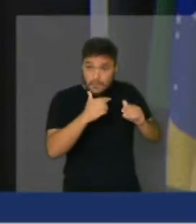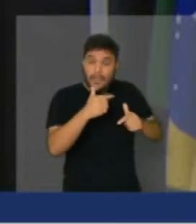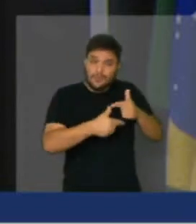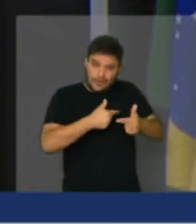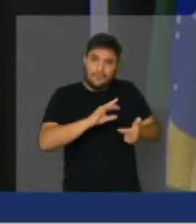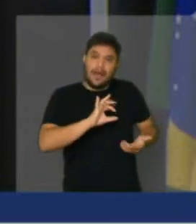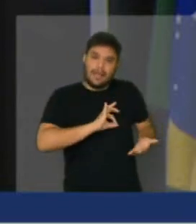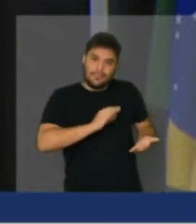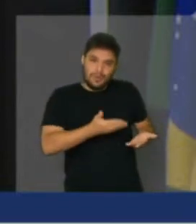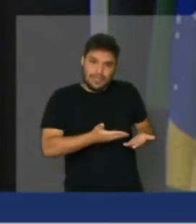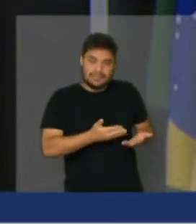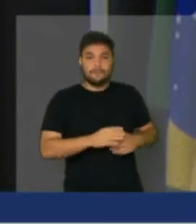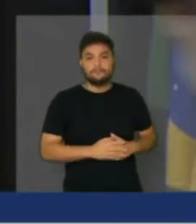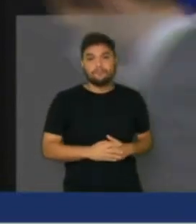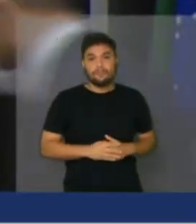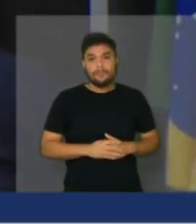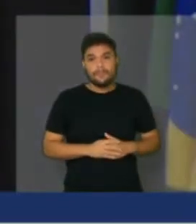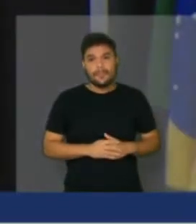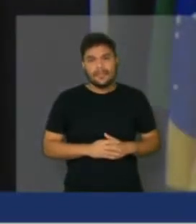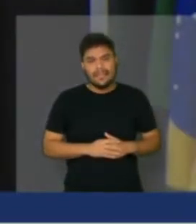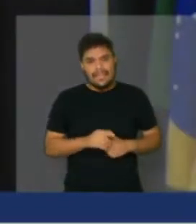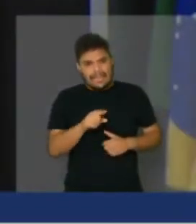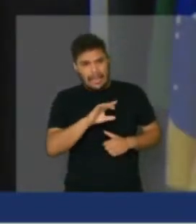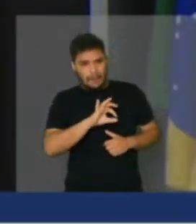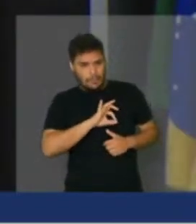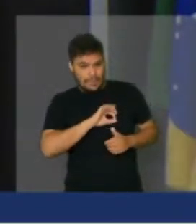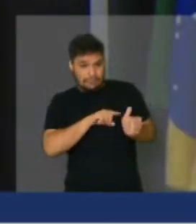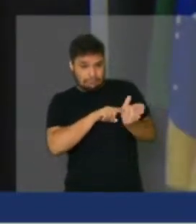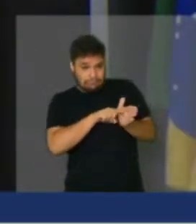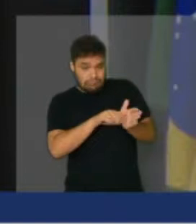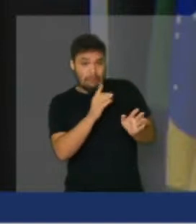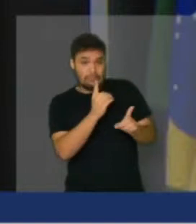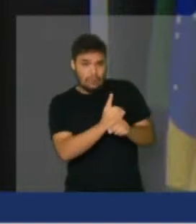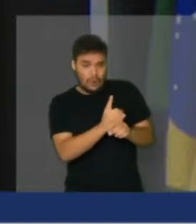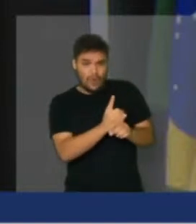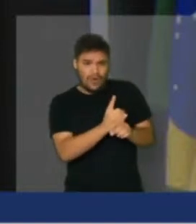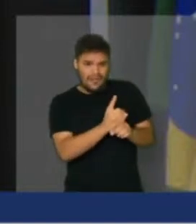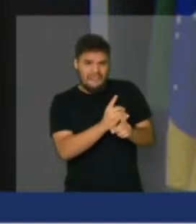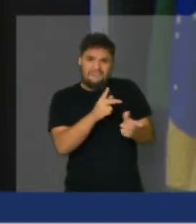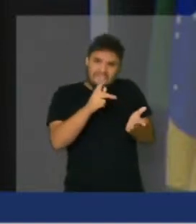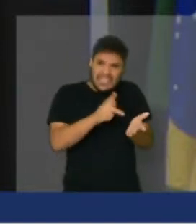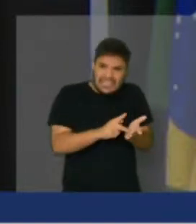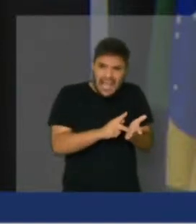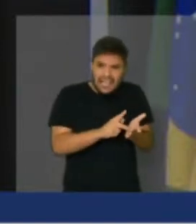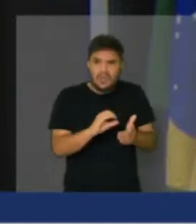REALMENTE LÁ NO FUNDO DA MINHA ALMA EU ACREDITAVA DE TODAS, TODOS ESSES MACHUCADOS E FRATURAS TERIAM ACONTECIDO POR UMA QUEDA DA PRÓPRIA